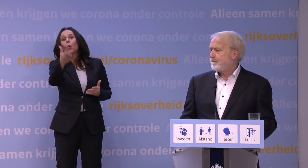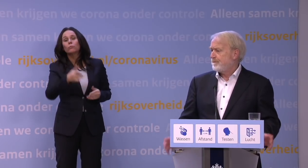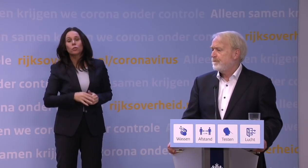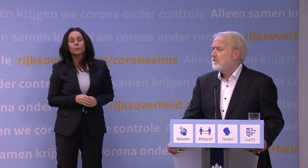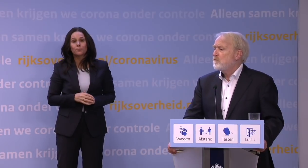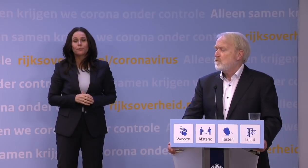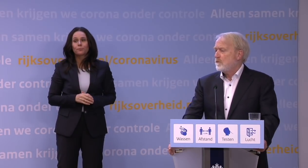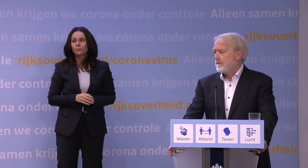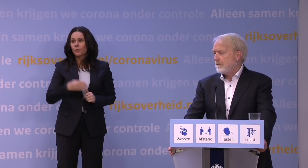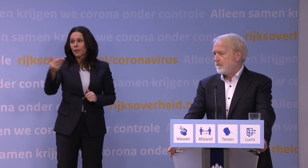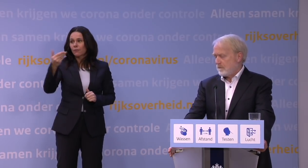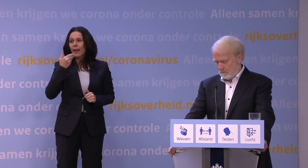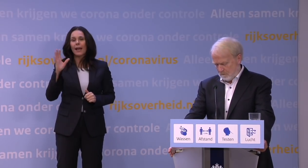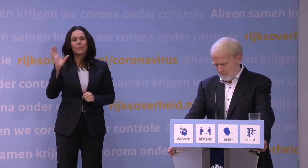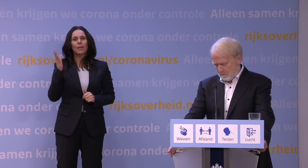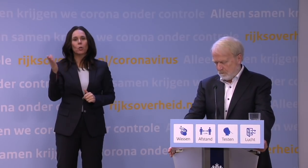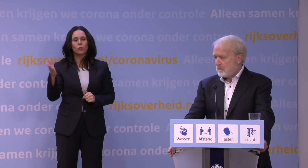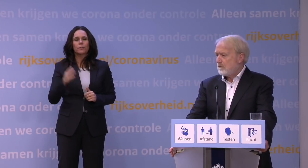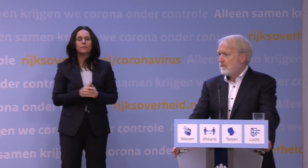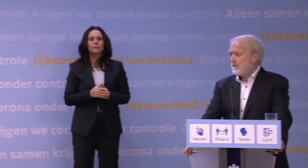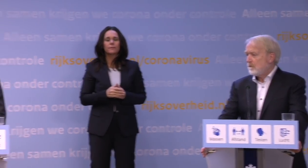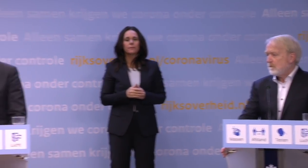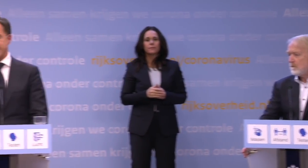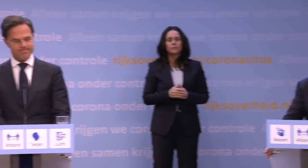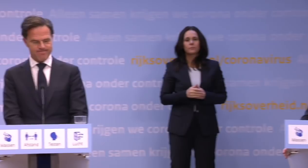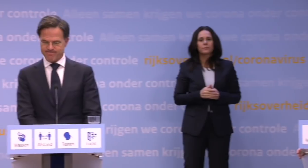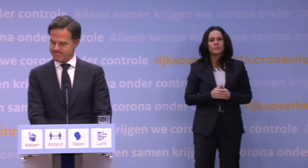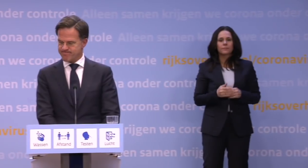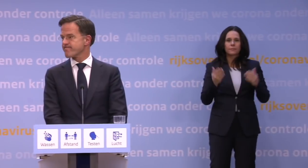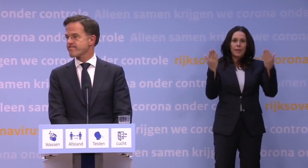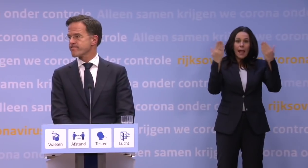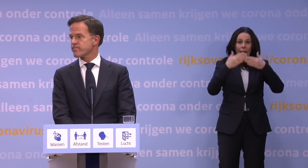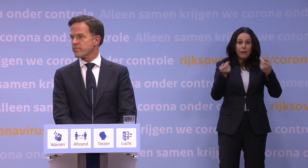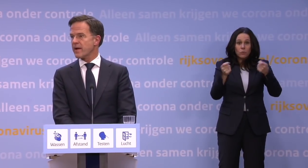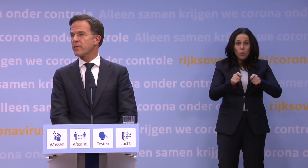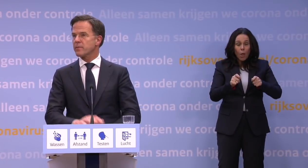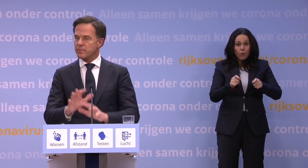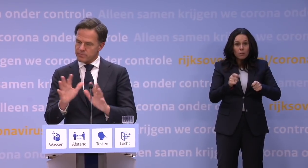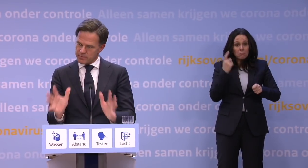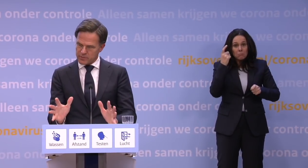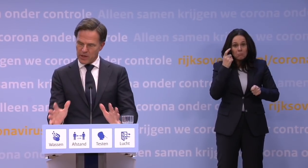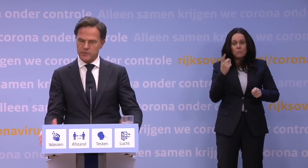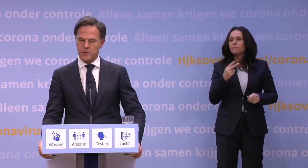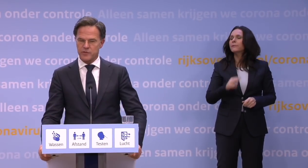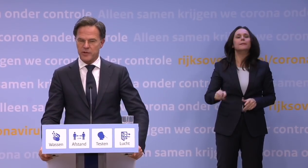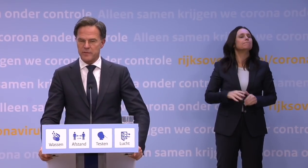Tot slot voor meneer Rutte, is een avondklok eigenlijk overwogen? Nee. -Waarom niet? We hebben bedacht dat het verstandig was